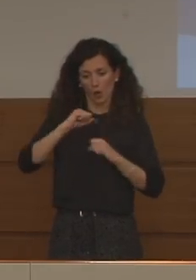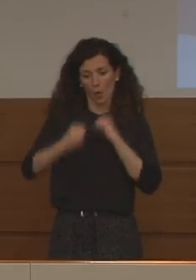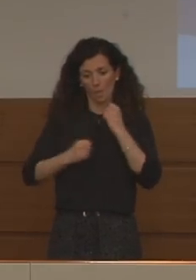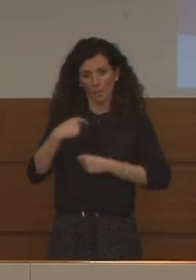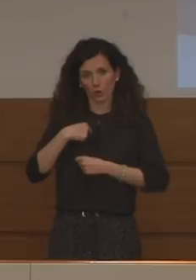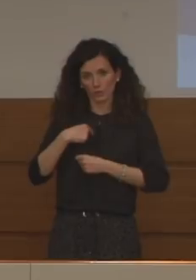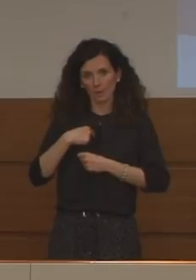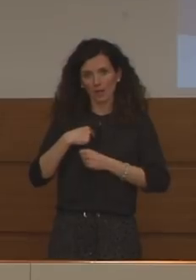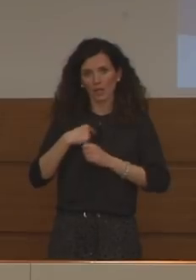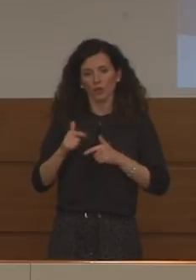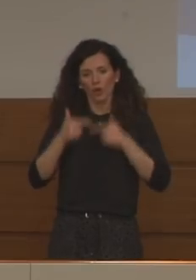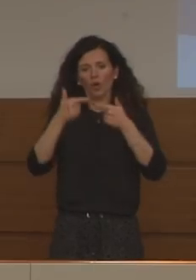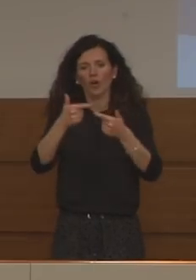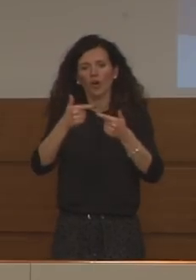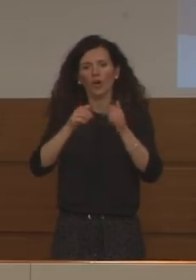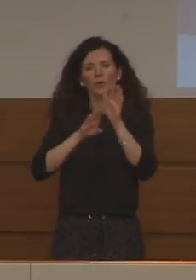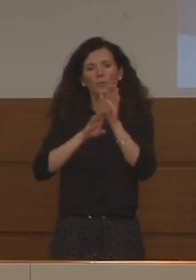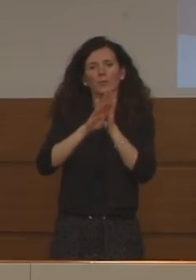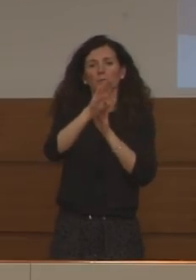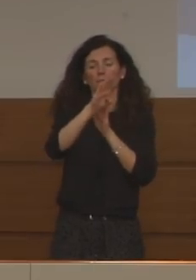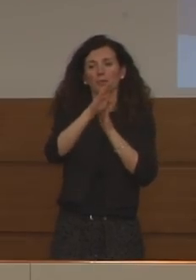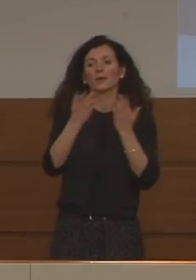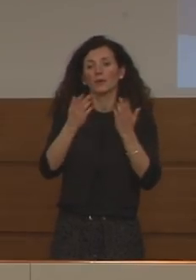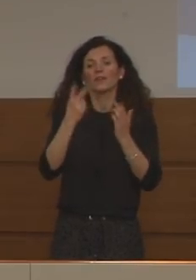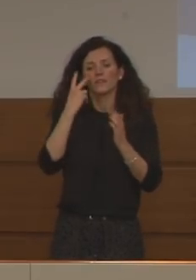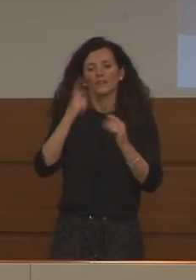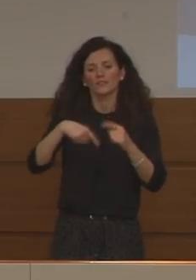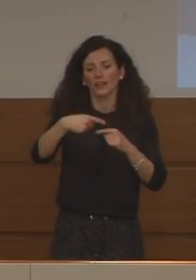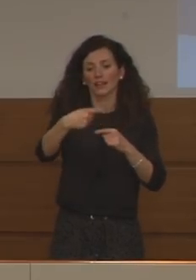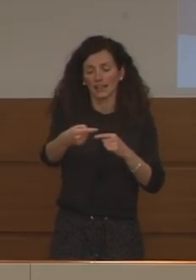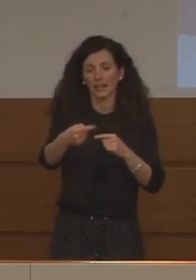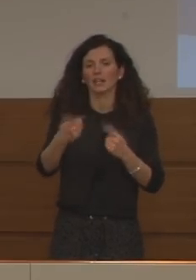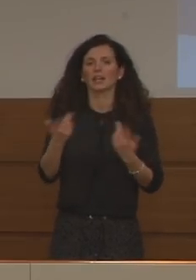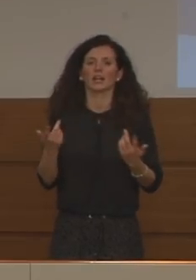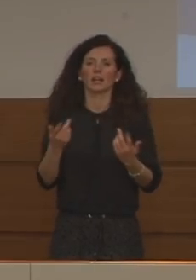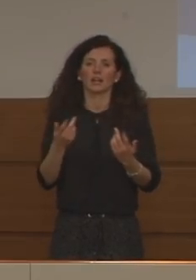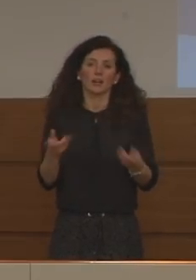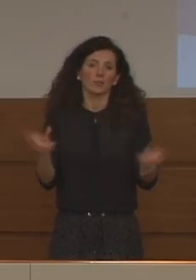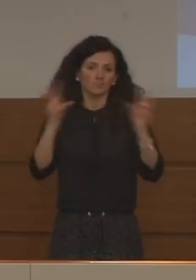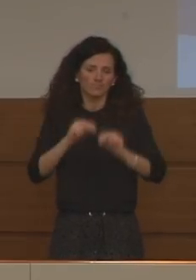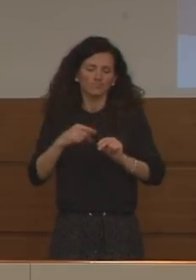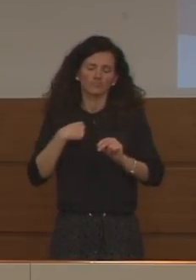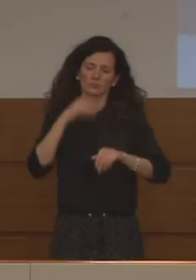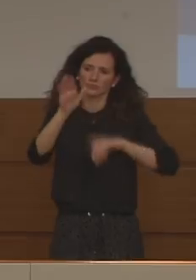modellerà la curva nei prossimi giorni. Quindi il mio è un appello a ricordare che